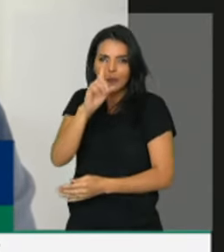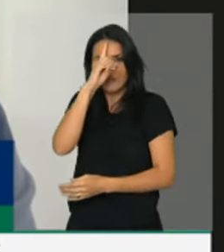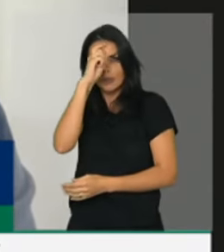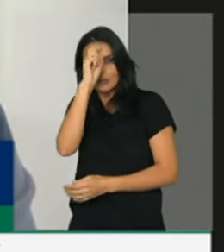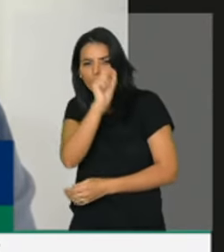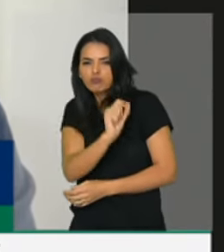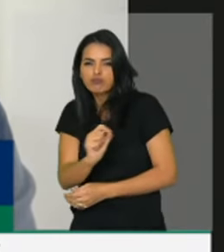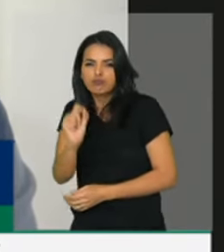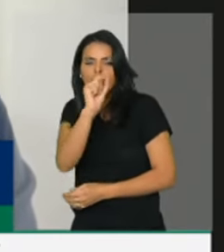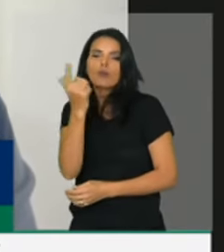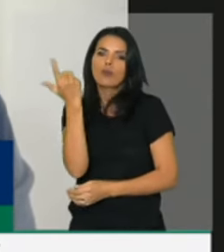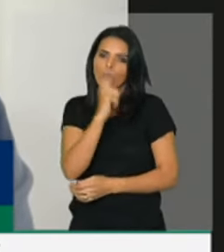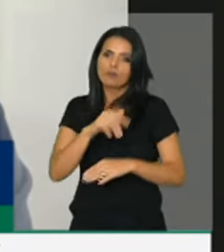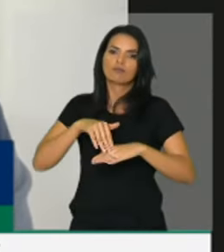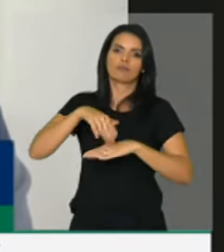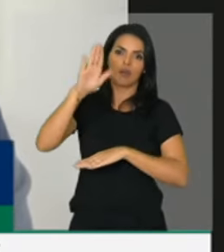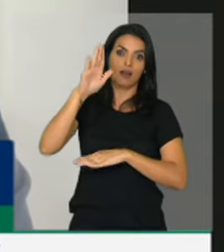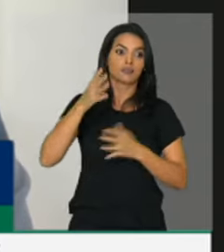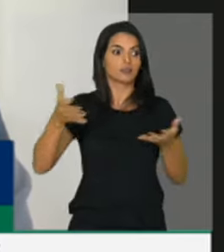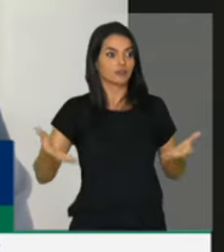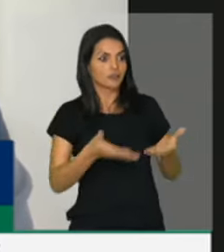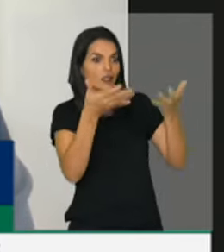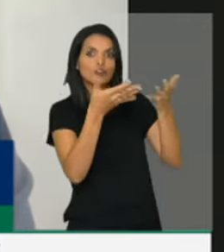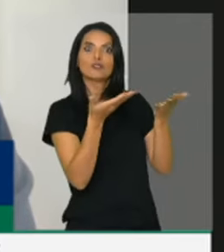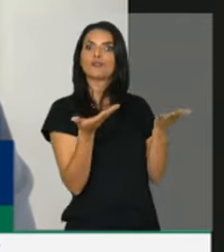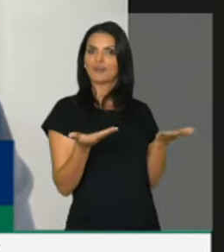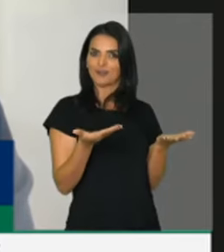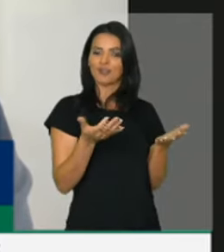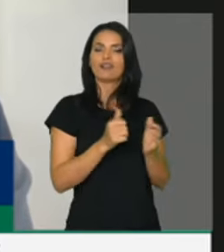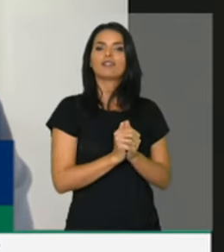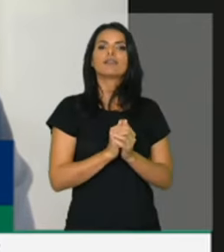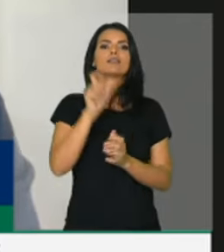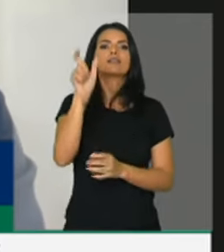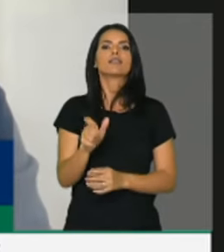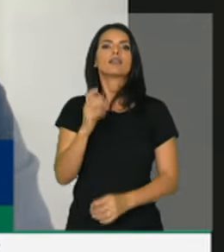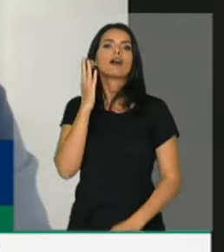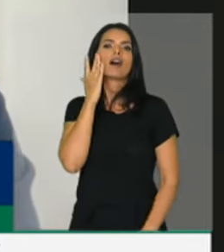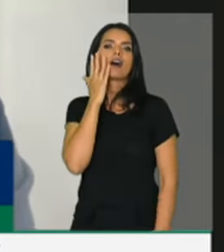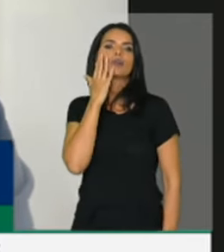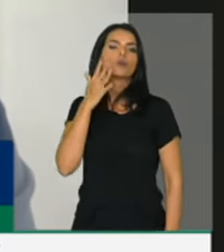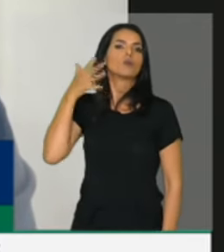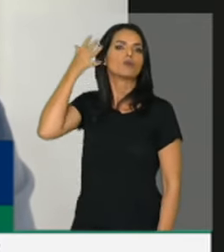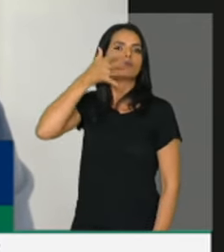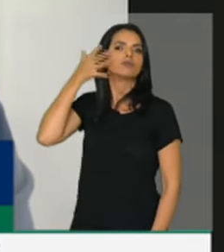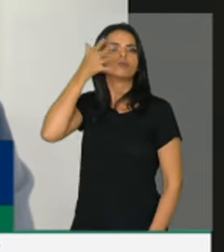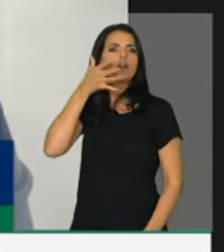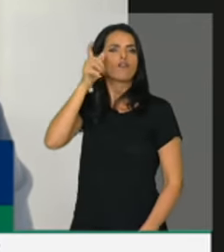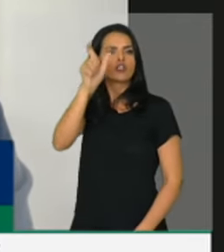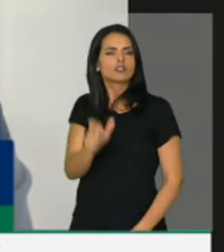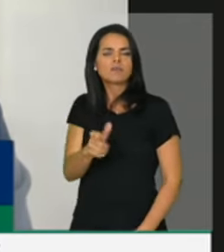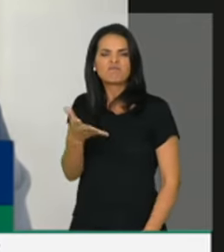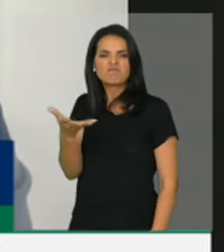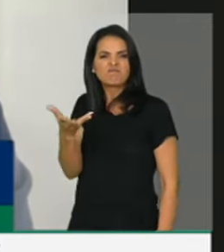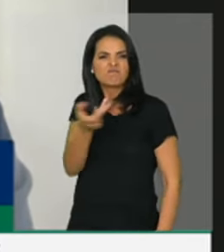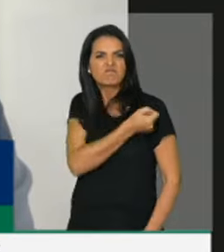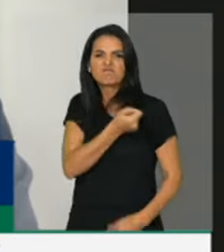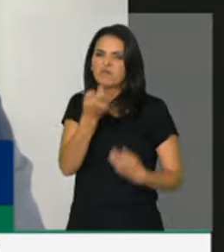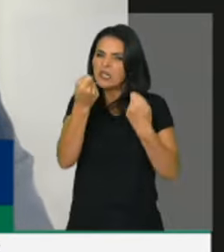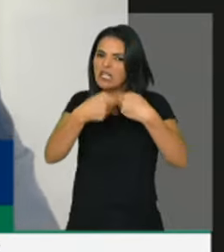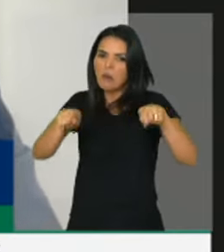SEU PRONUNCIAMENTO FOI... SEM CORREÇÃO... SEU PRONUNCIAMENTO FALA DA QUESTÃO DO PACTO PELA VIDA.